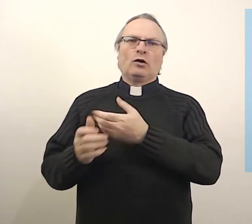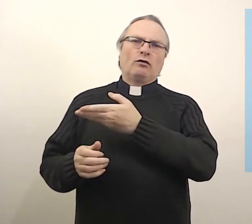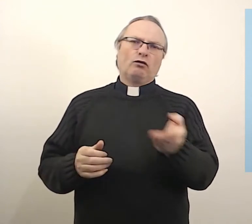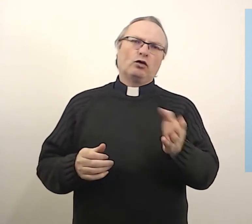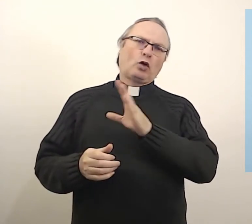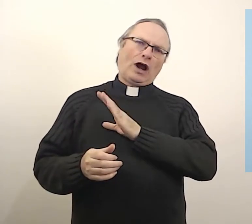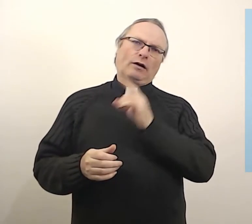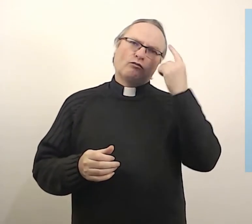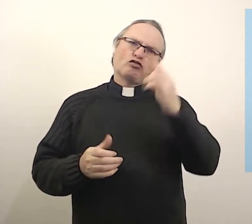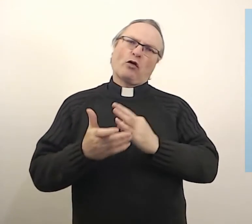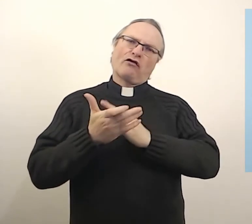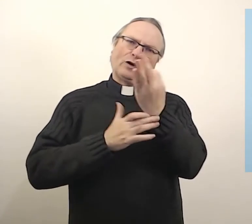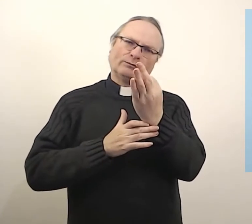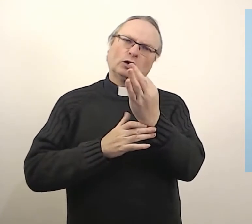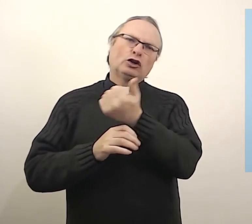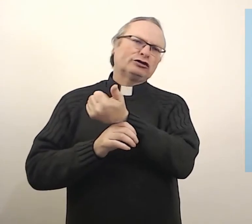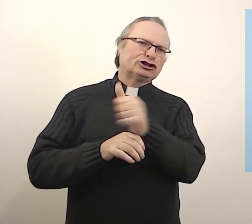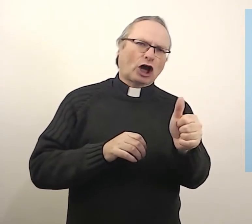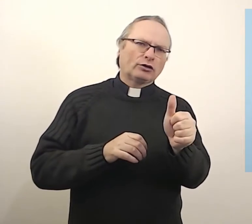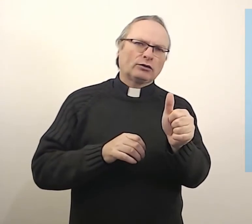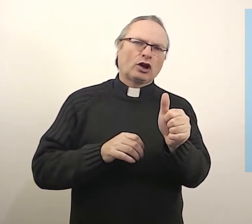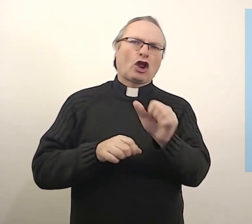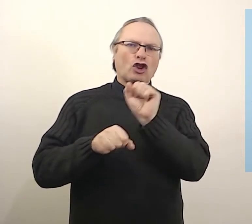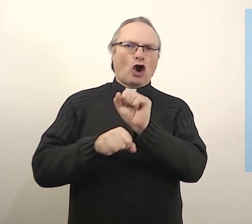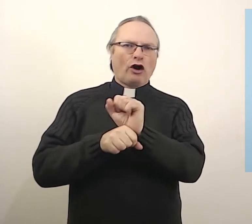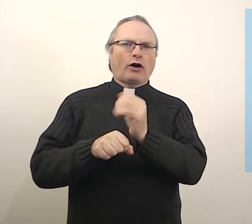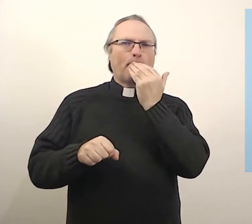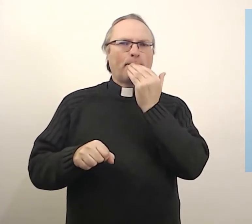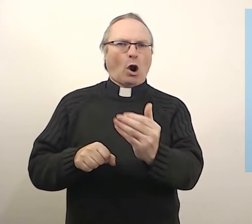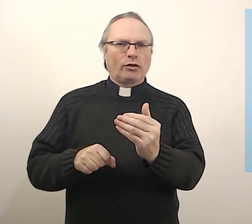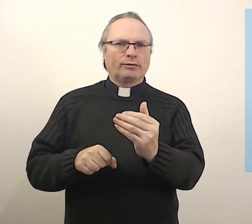Vous aurez pour fruits toutes sortes d'œuvres bonnes